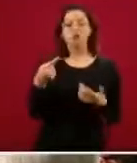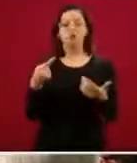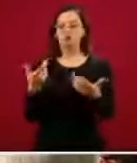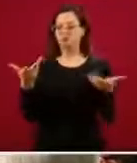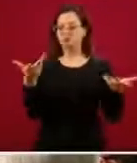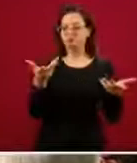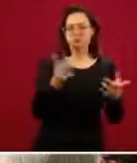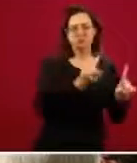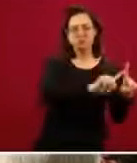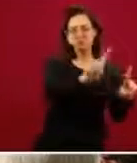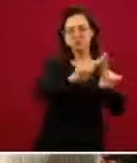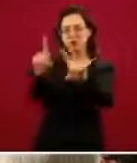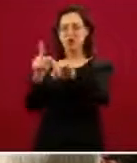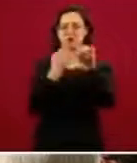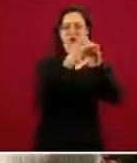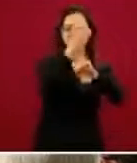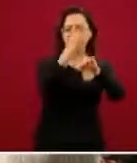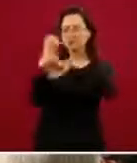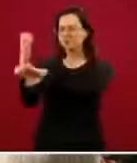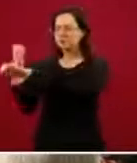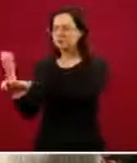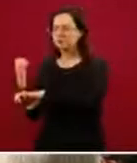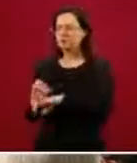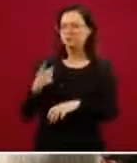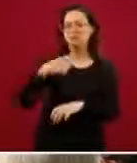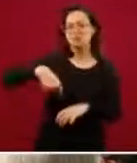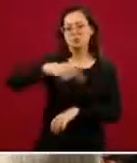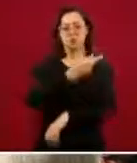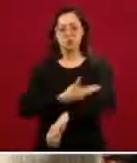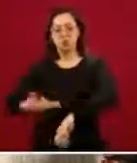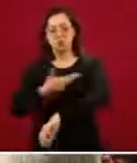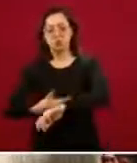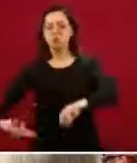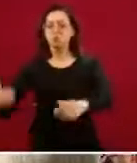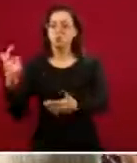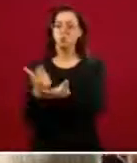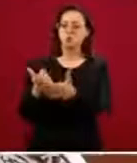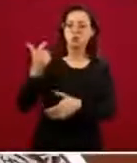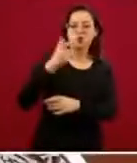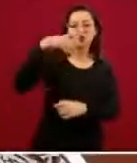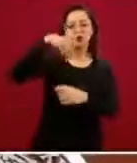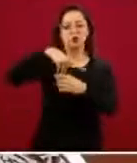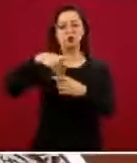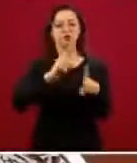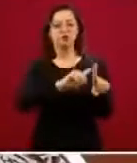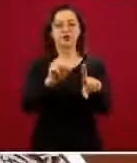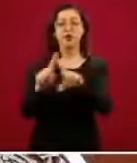regularizar el pago de cuotas y aportaciones, pero lo más importante también es para regularizar